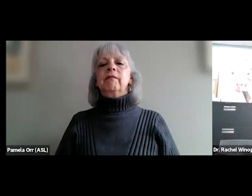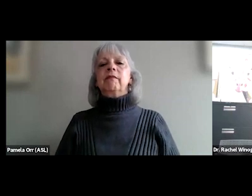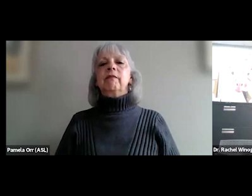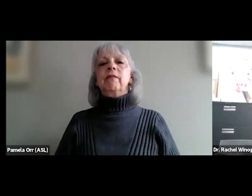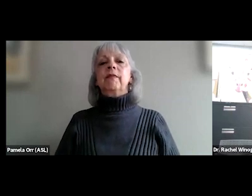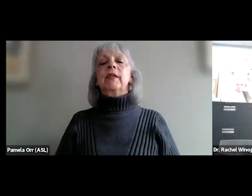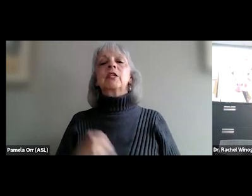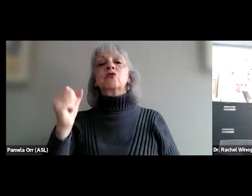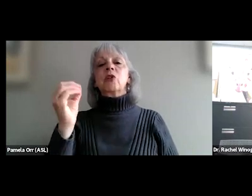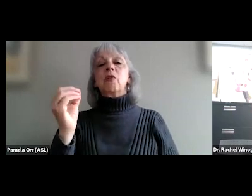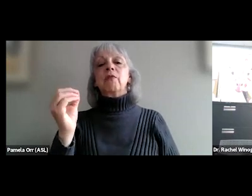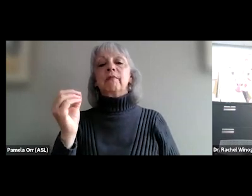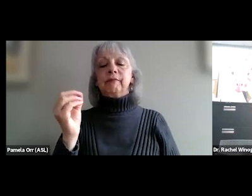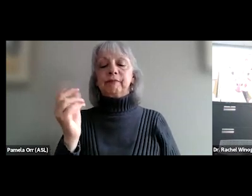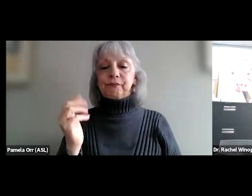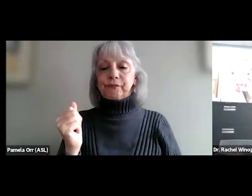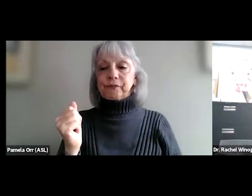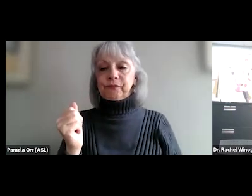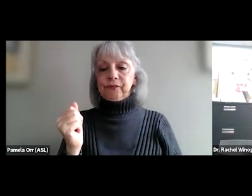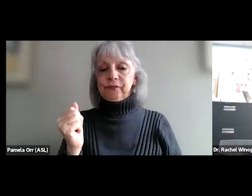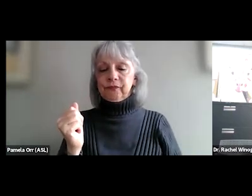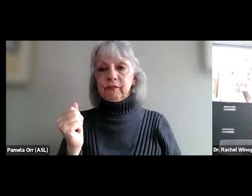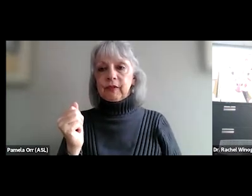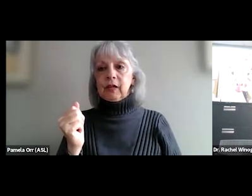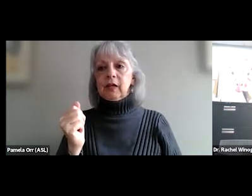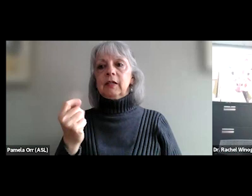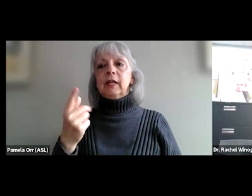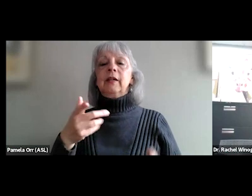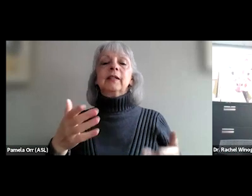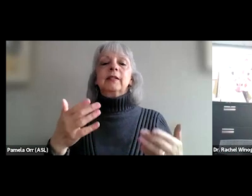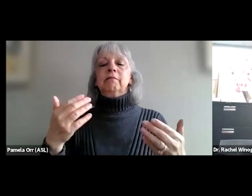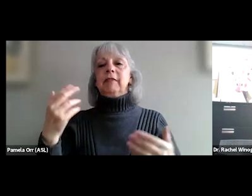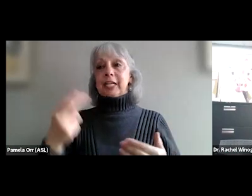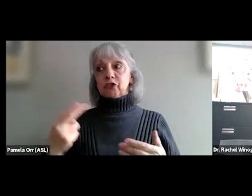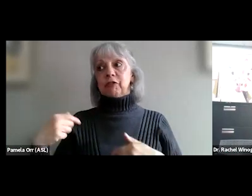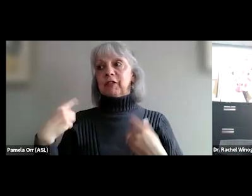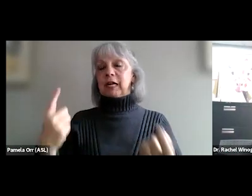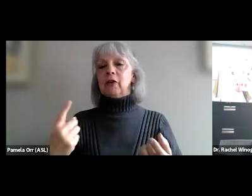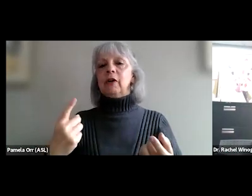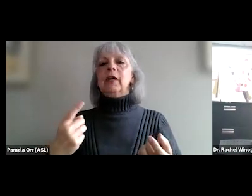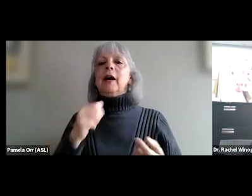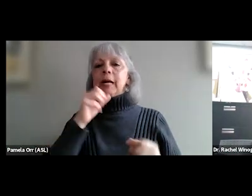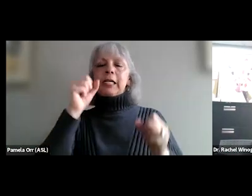Dada esta historia, no es sorpresa que la tasa de muertes por drogas entre los hombres negros,